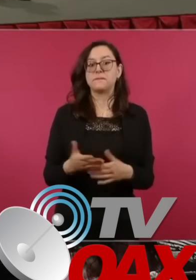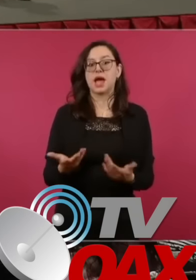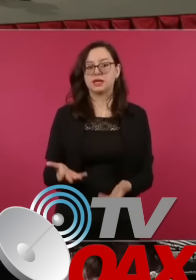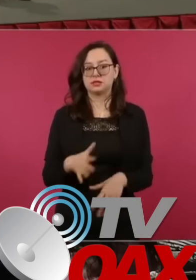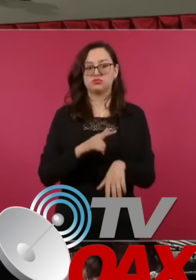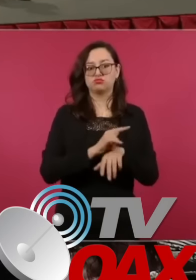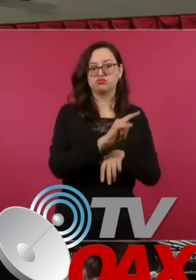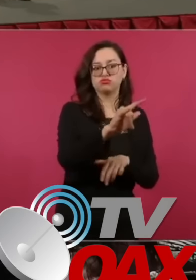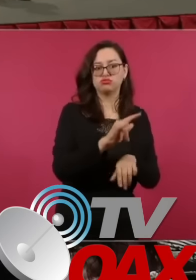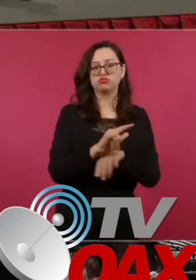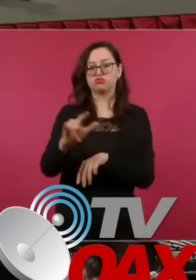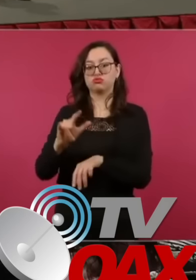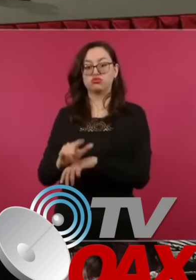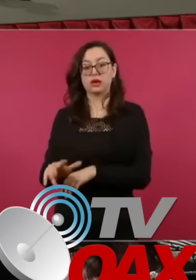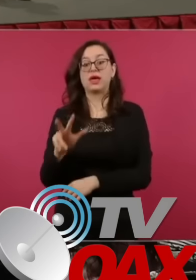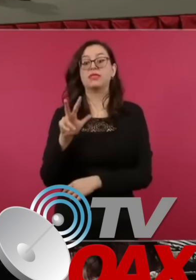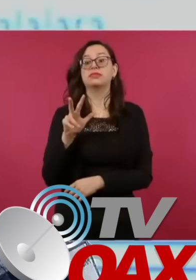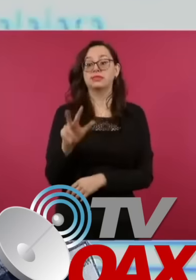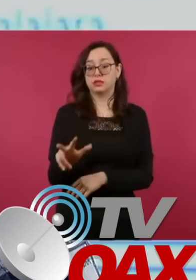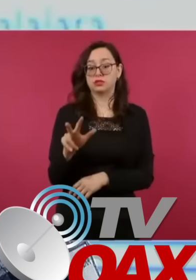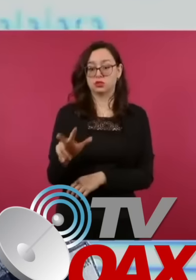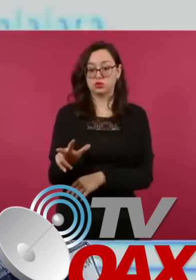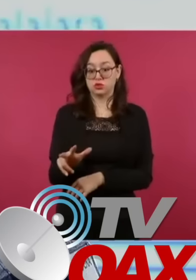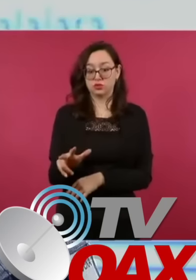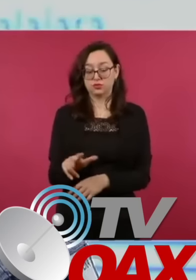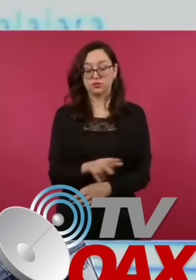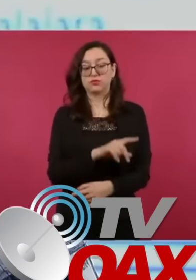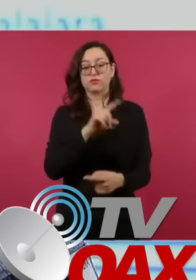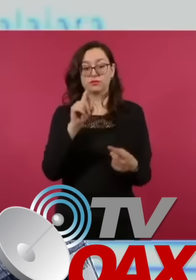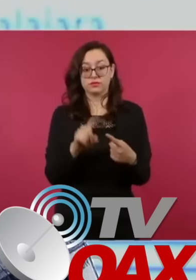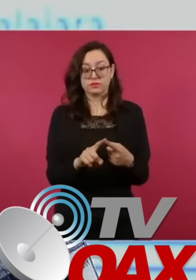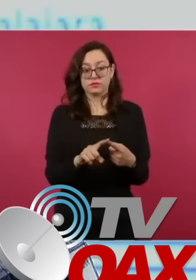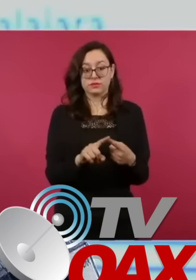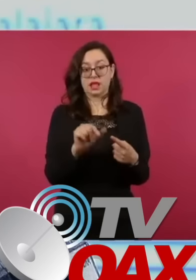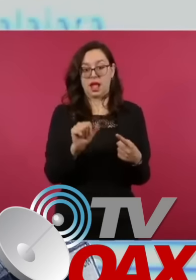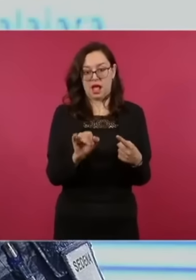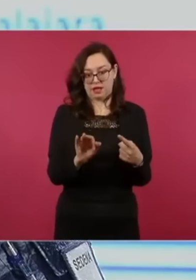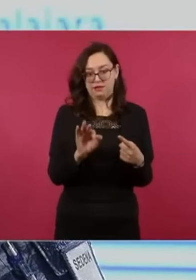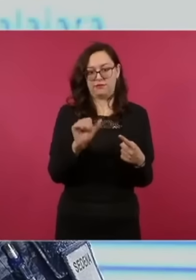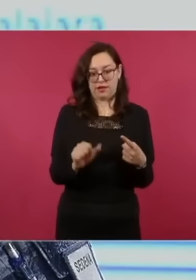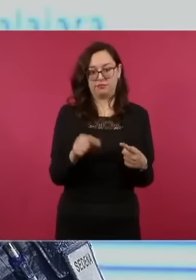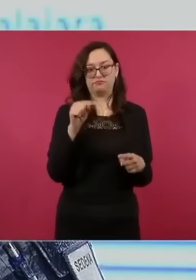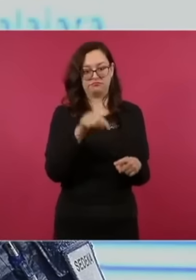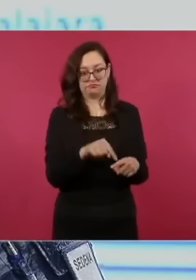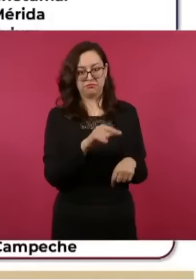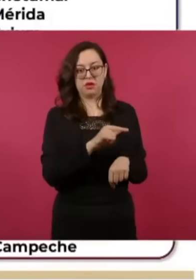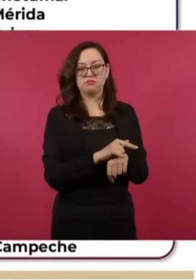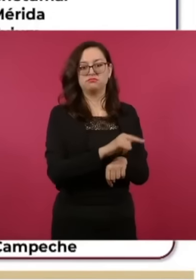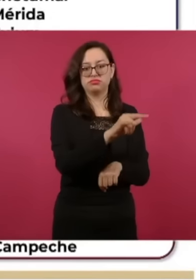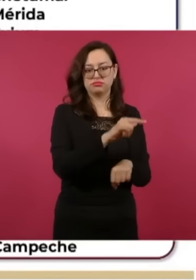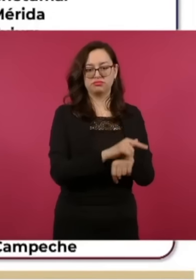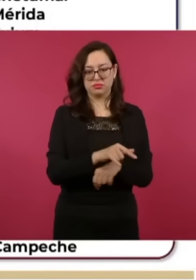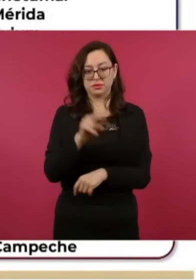destinos saliendo del aeropuerto internacional Felipe Ángeles con aviones boing a Tijuana San